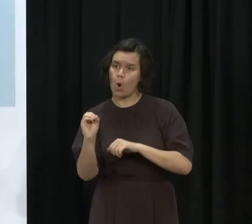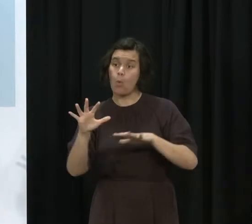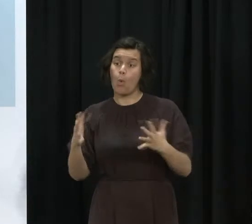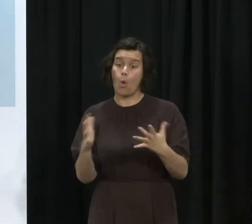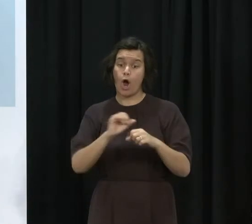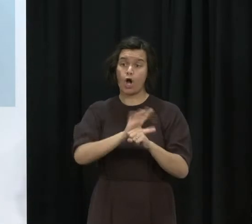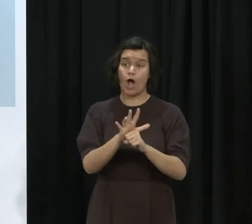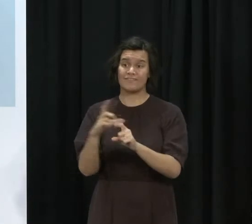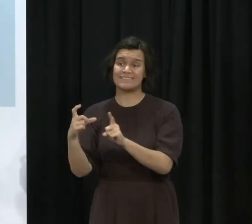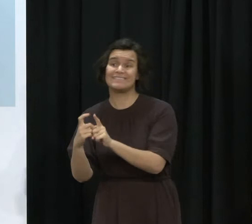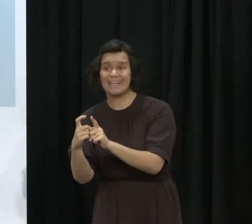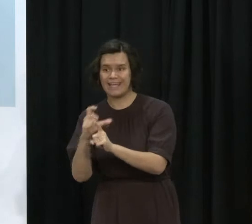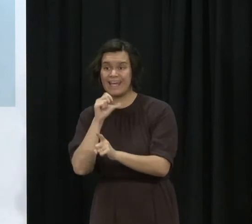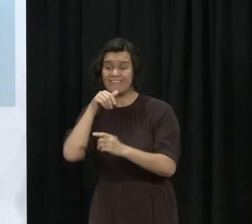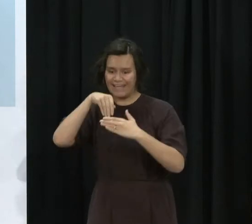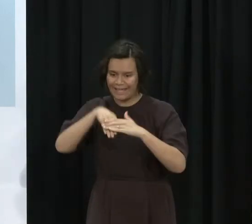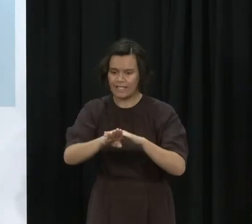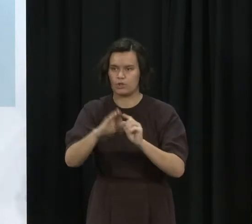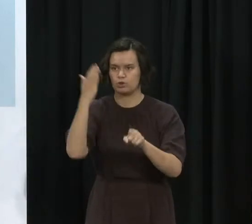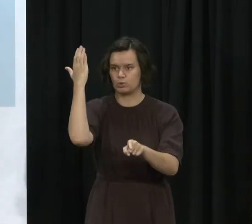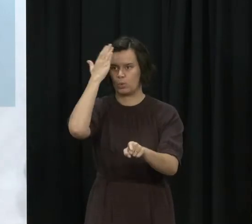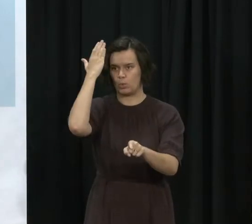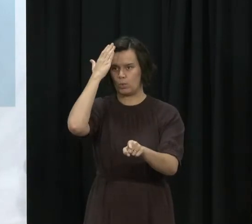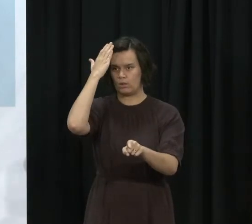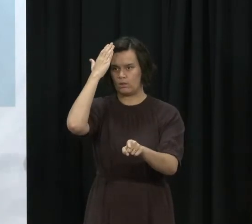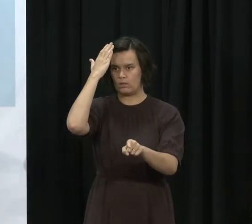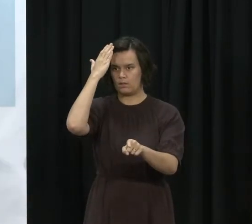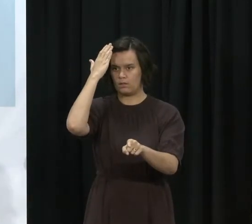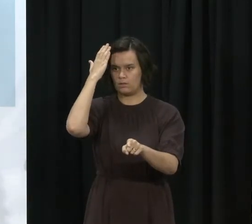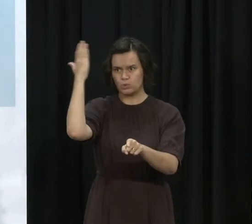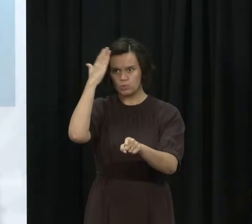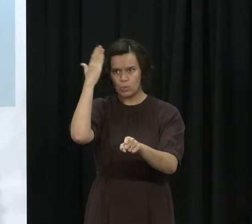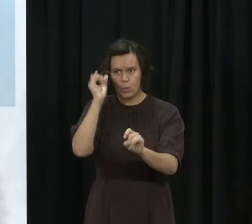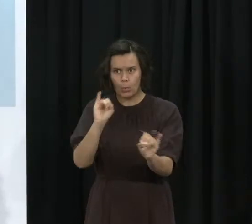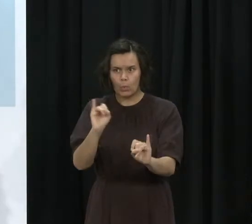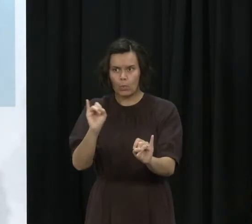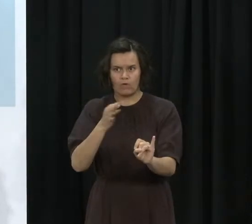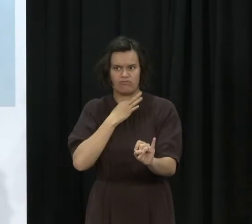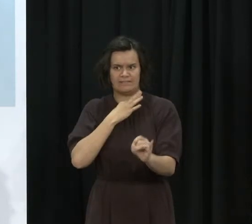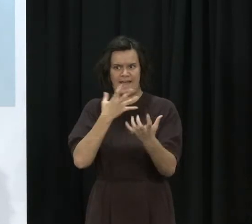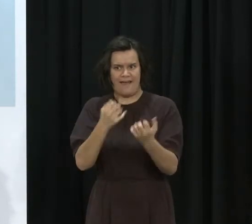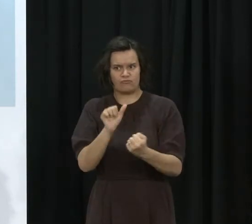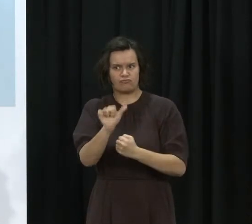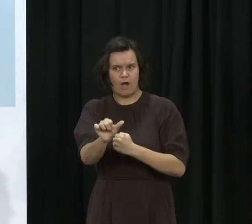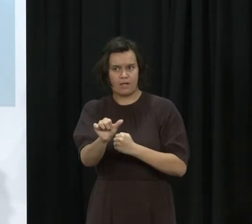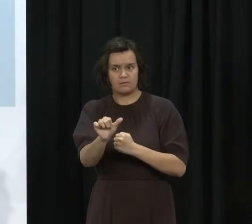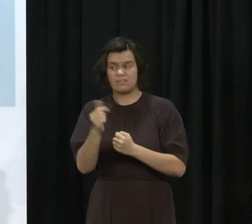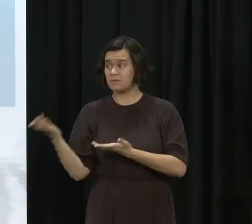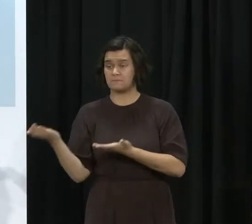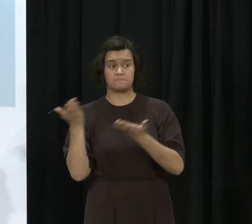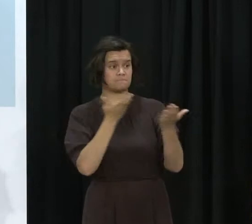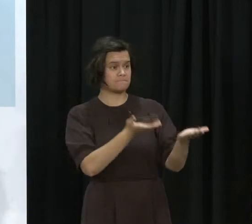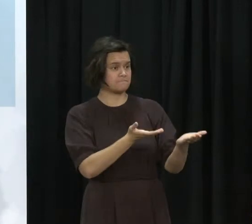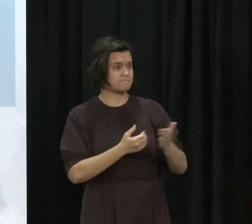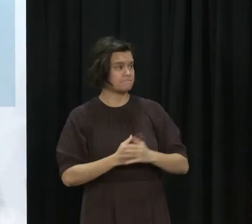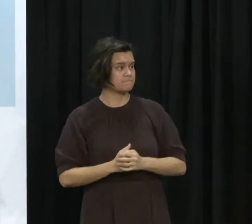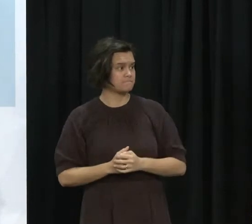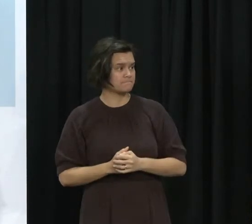ngawari. Ka huri nga mea i nga wa katoa e pa ana tatou ki te COVID 19.